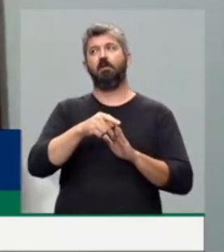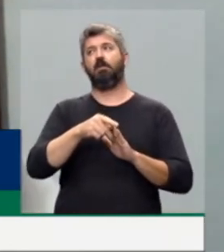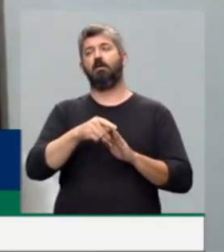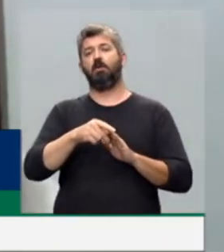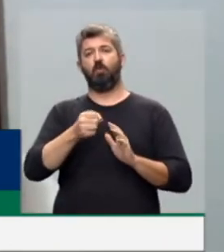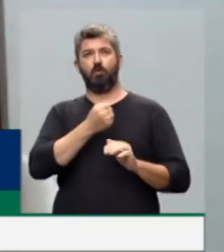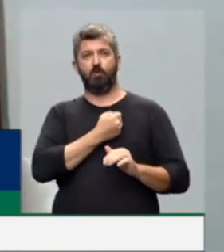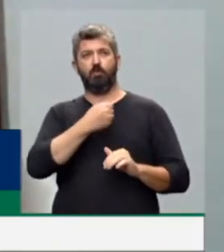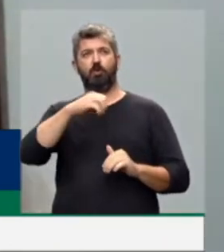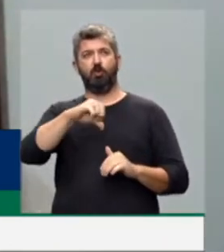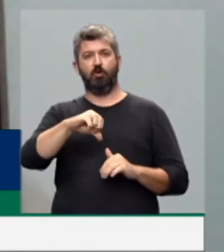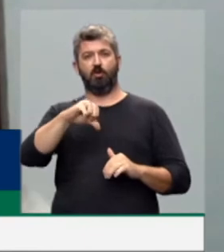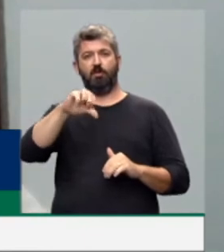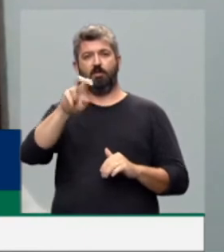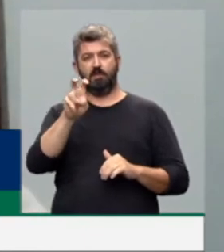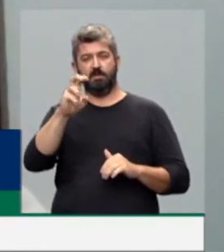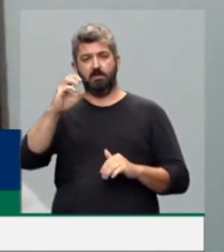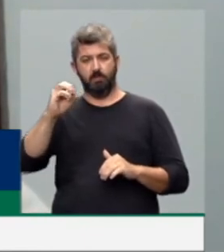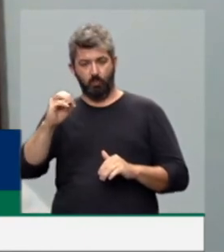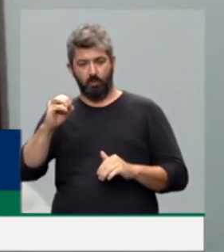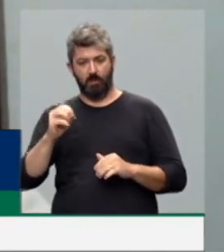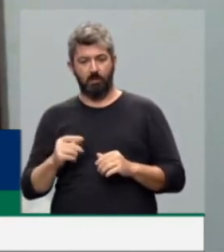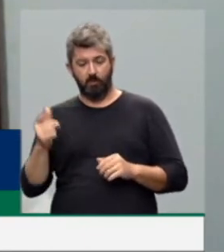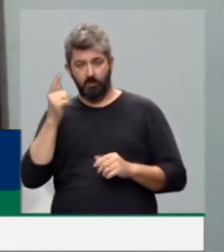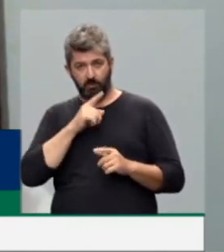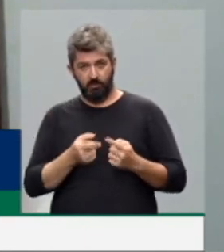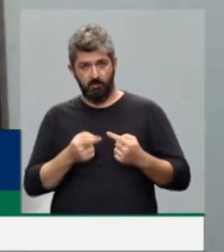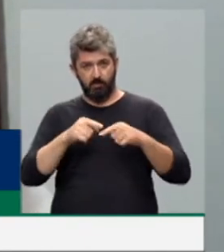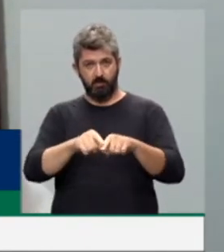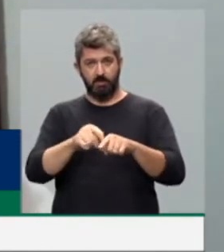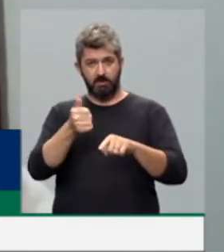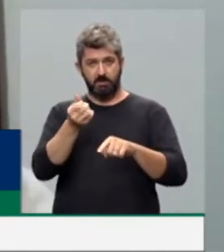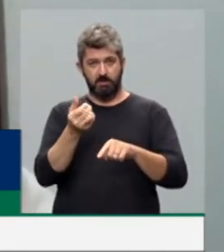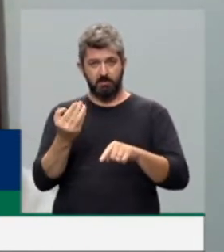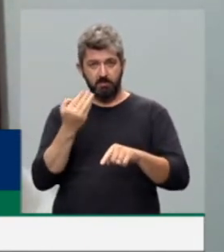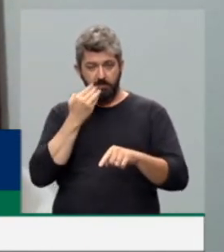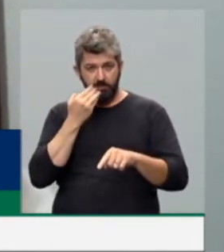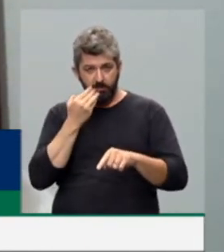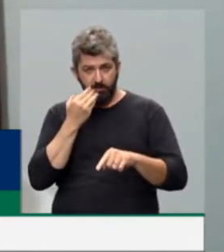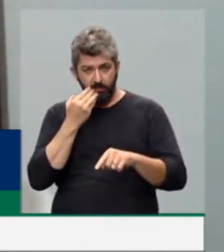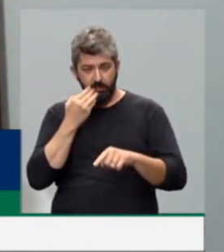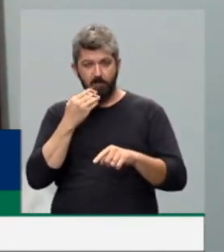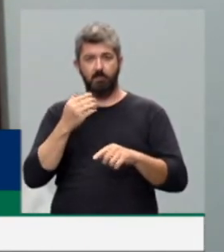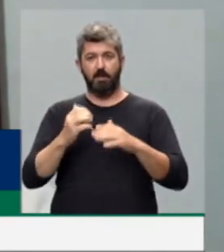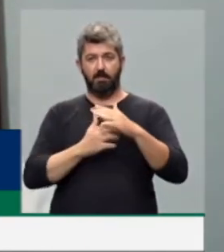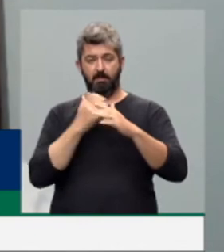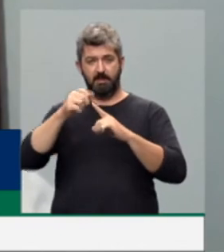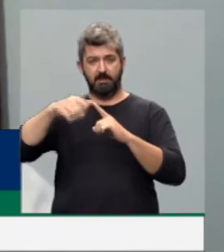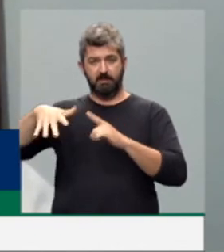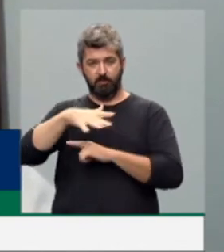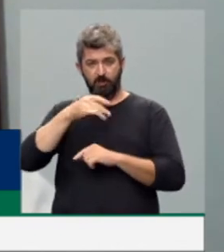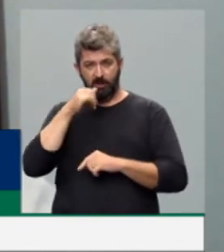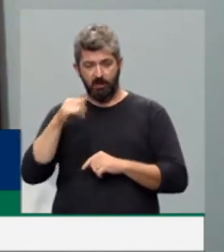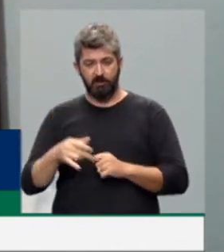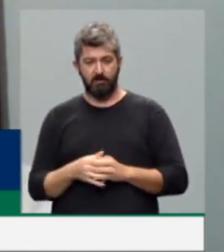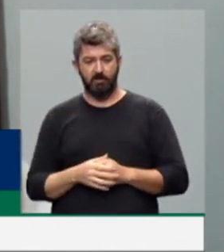JEITO DE MANEIRA AÇO DADA EM PLENA PANDEMIA, A MEDIDA PROVISÓRIA ANTERIOR A NÚMERO